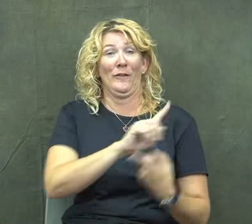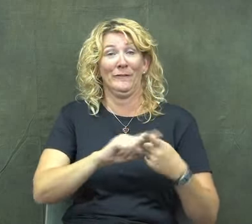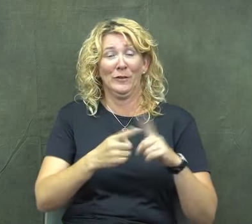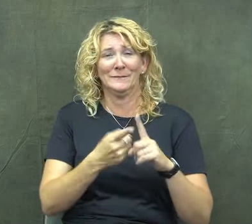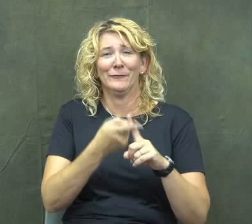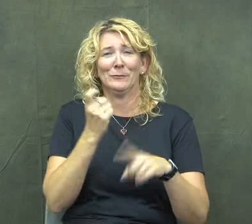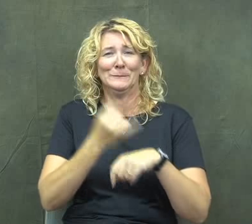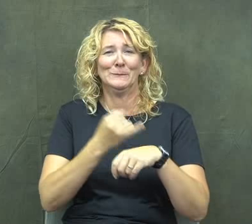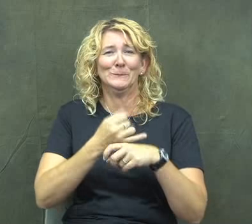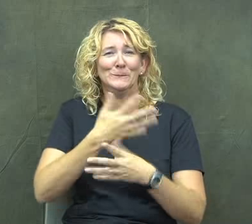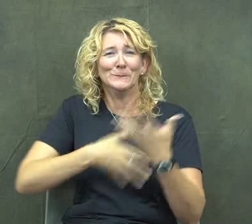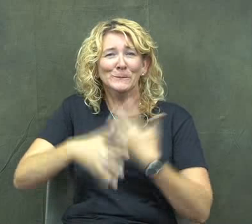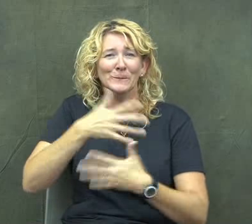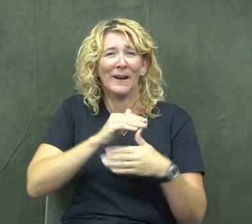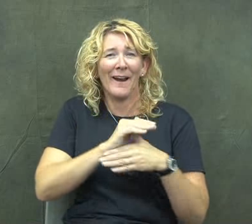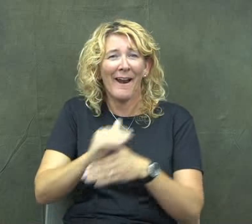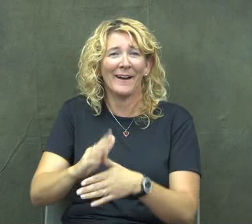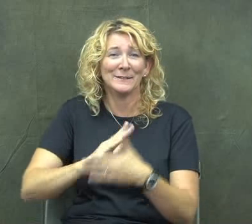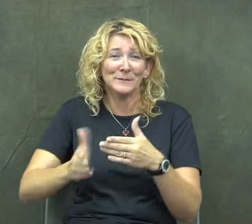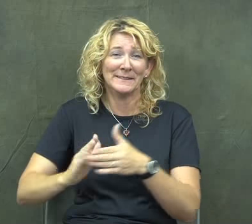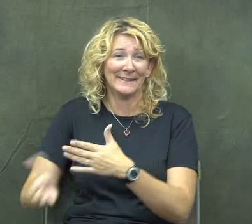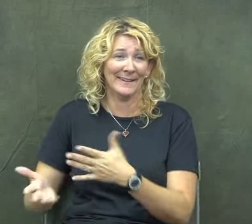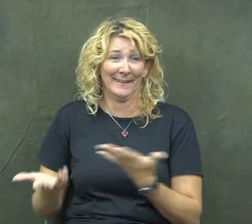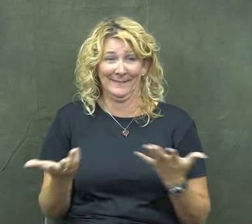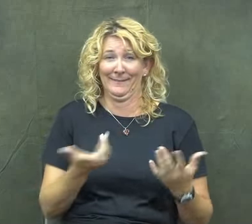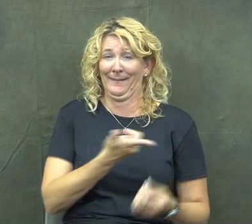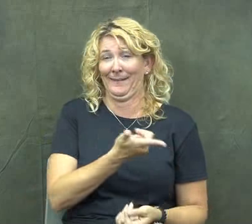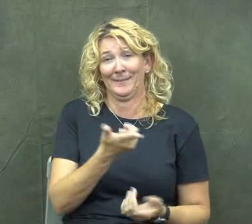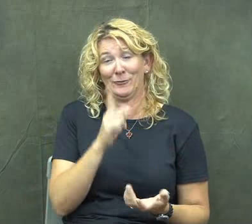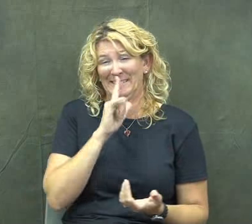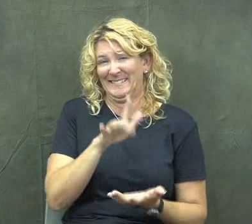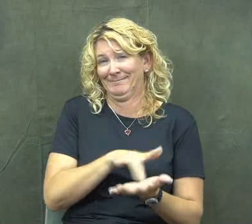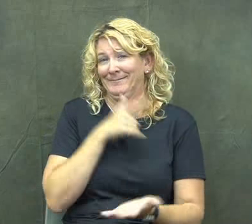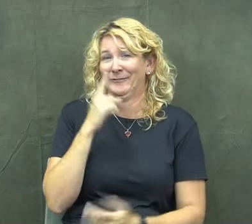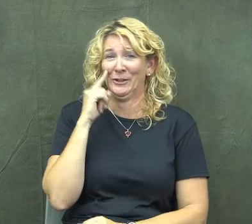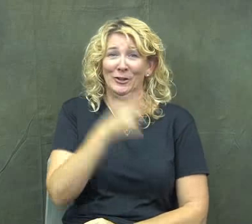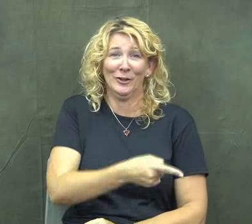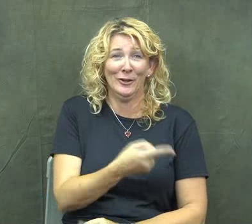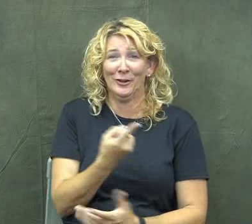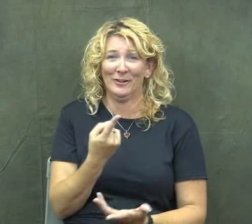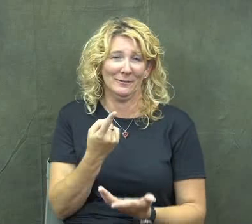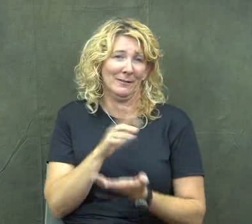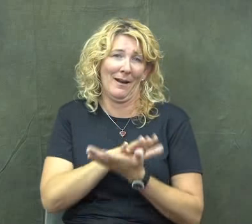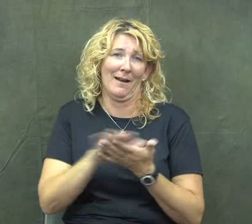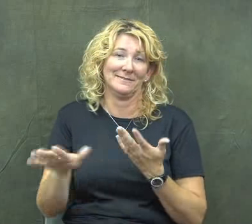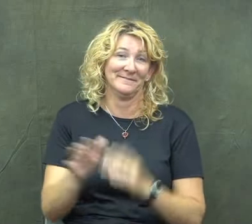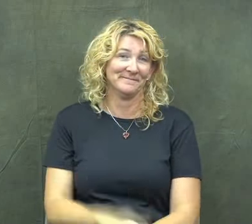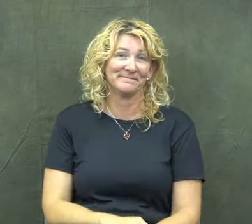Tiene amigas de la escuela para sordos con quienes pasa tiempo por la noche y en fines de semana. Es realmente bonito para ella.